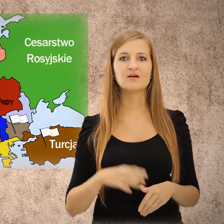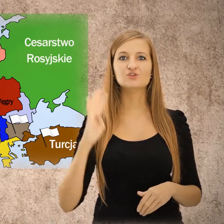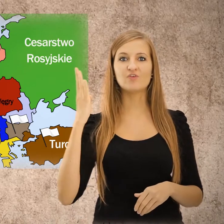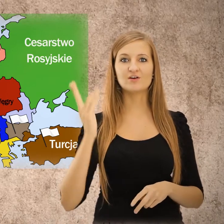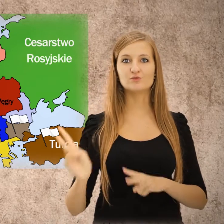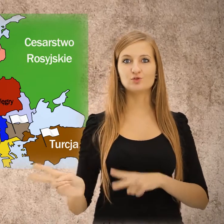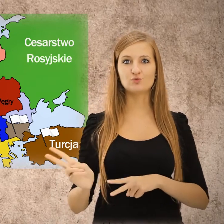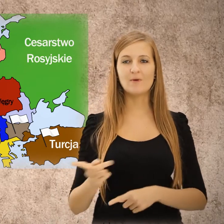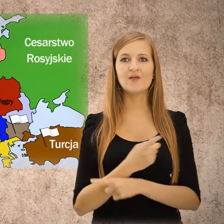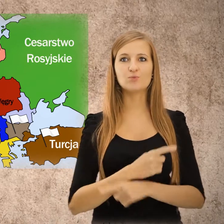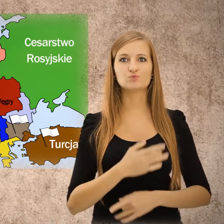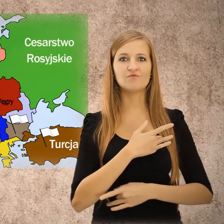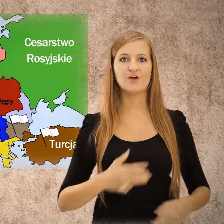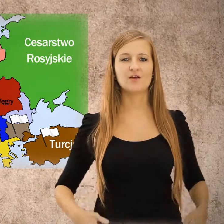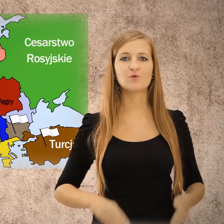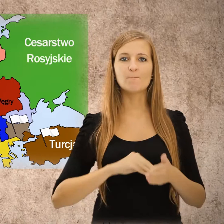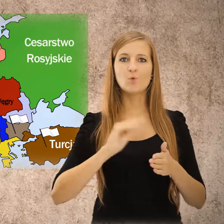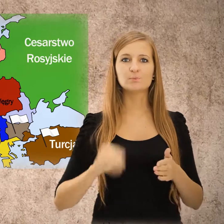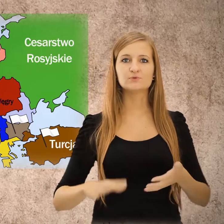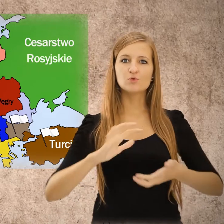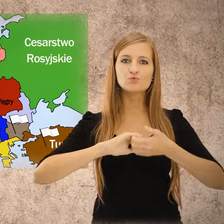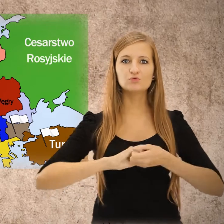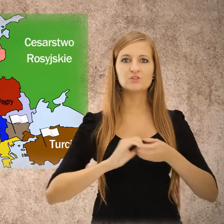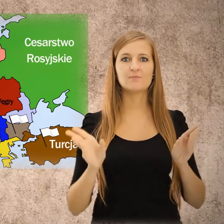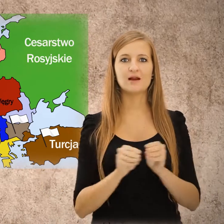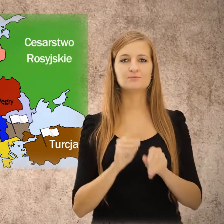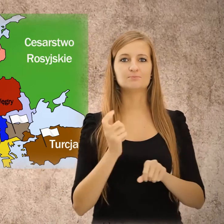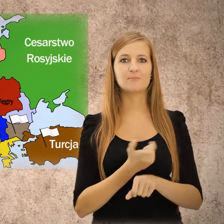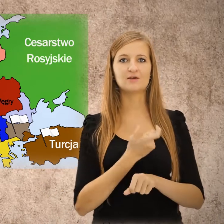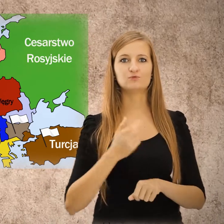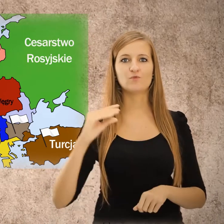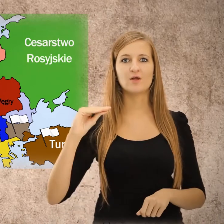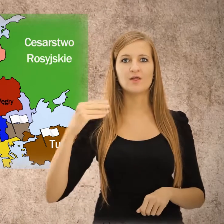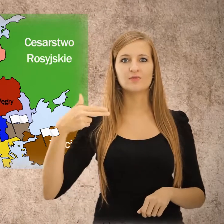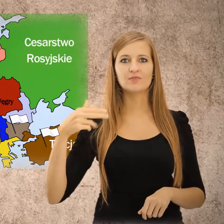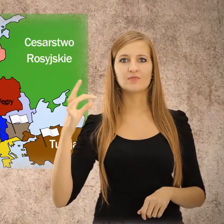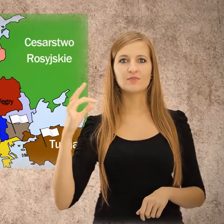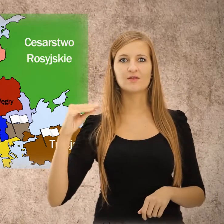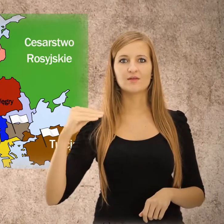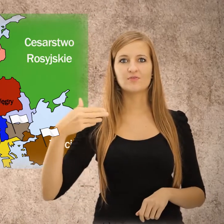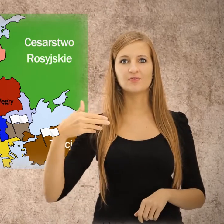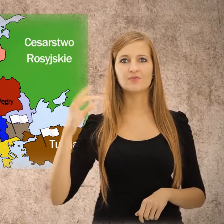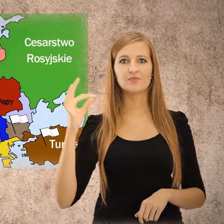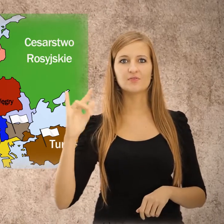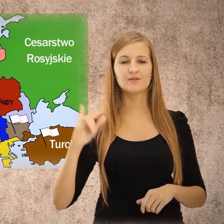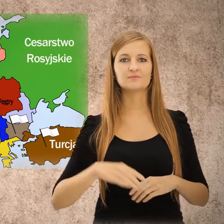4 listopada Austro-Węgry podpisują rozejm z Państwami Ententy